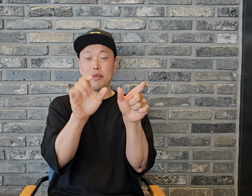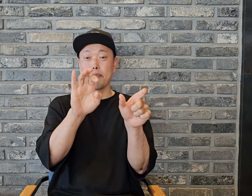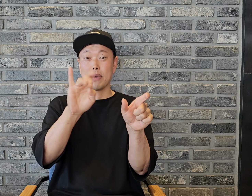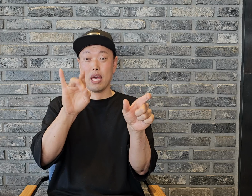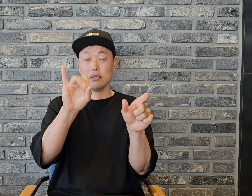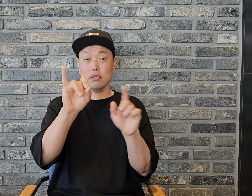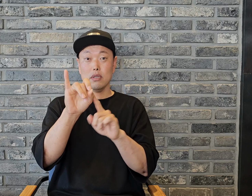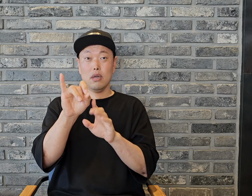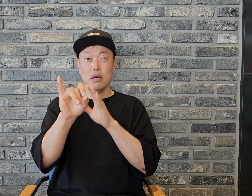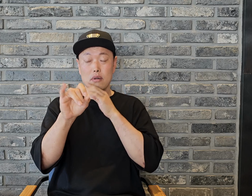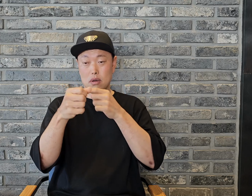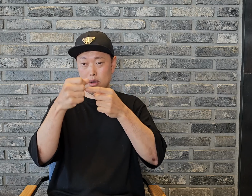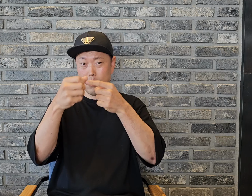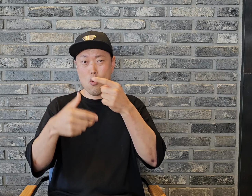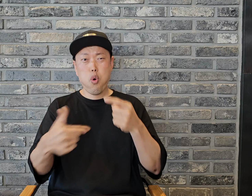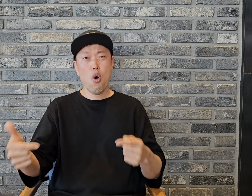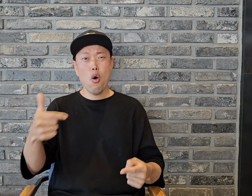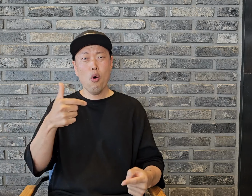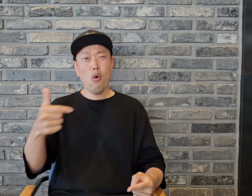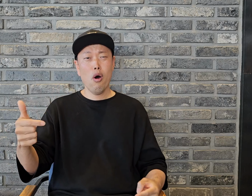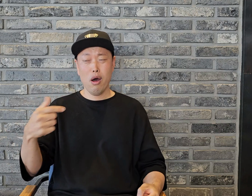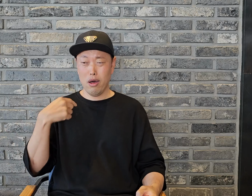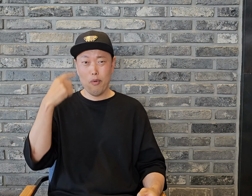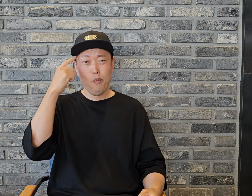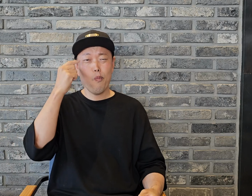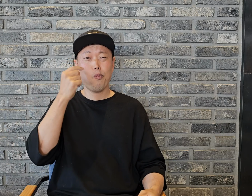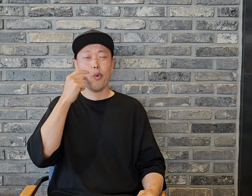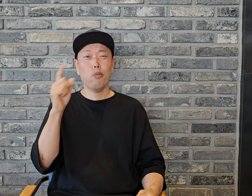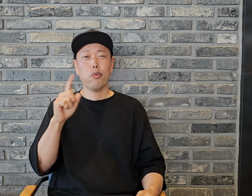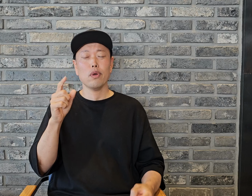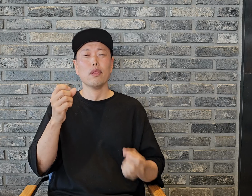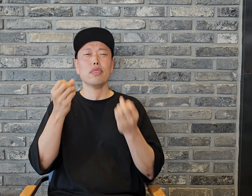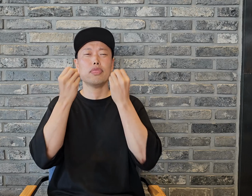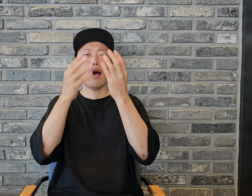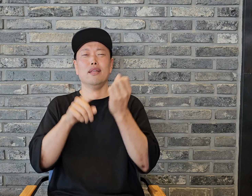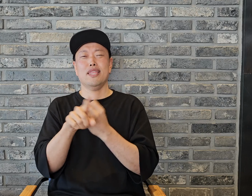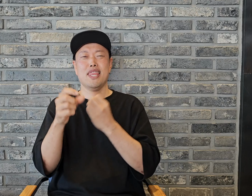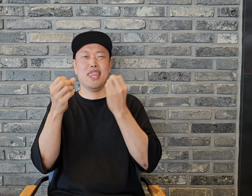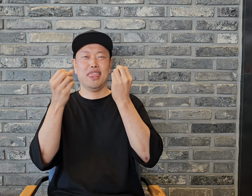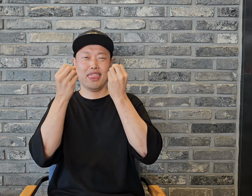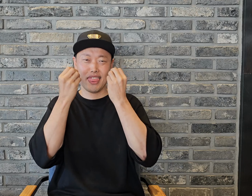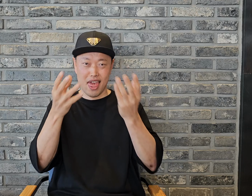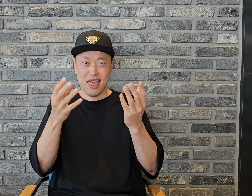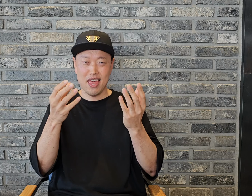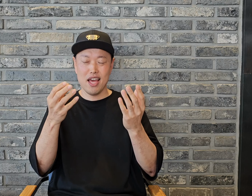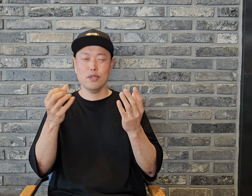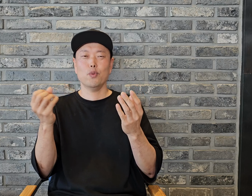Hay varios significados de "superior". Realmente no pensé en eso. También significa "nuevo".